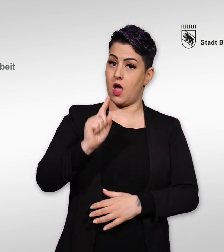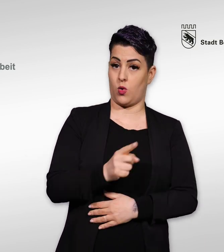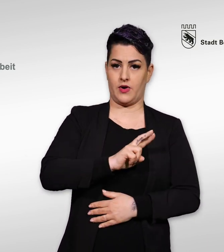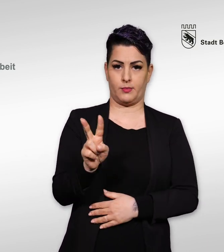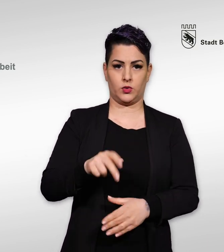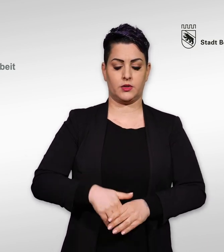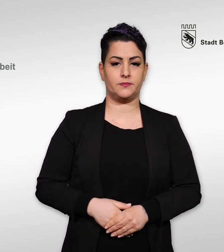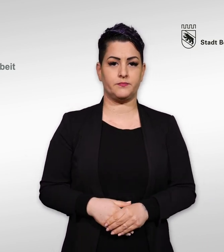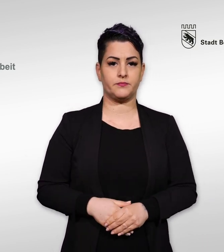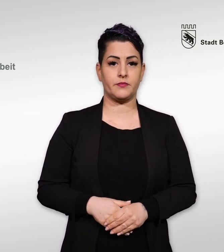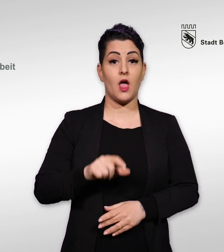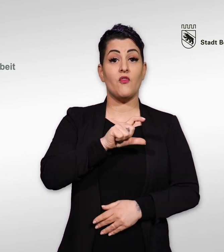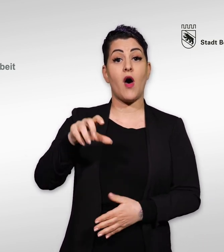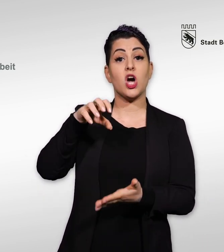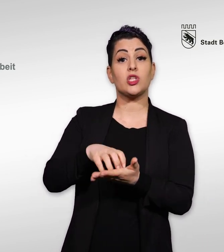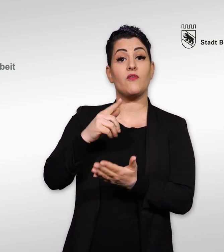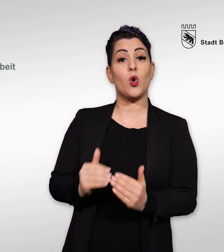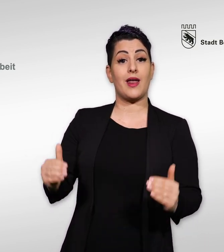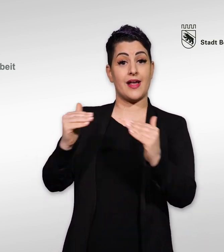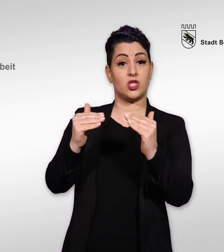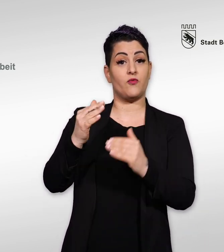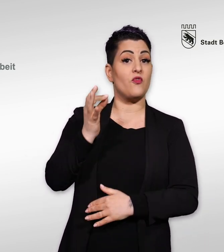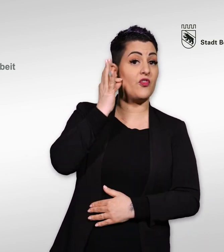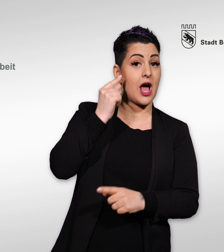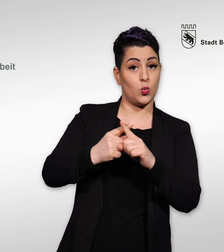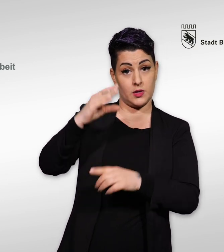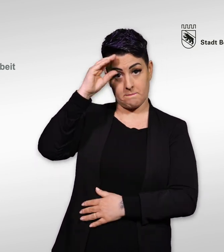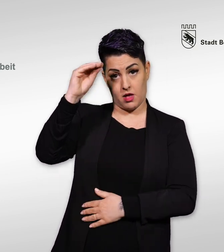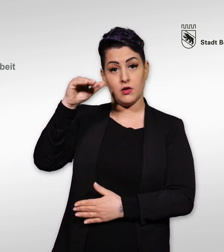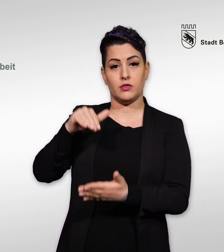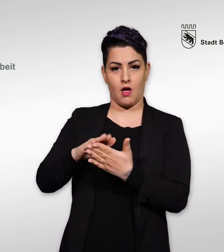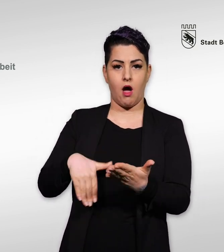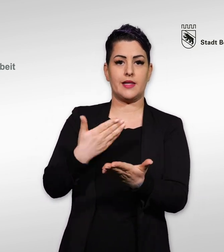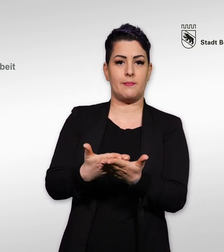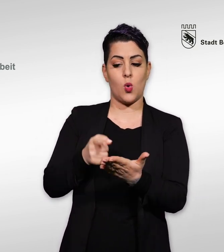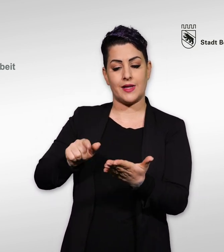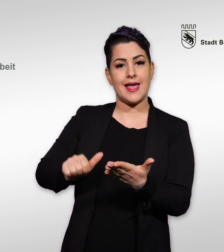Die Fachstelle für die Gleichstellung von Frau und Mann bietet kostenlose Erstberatungen